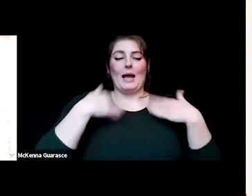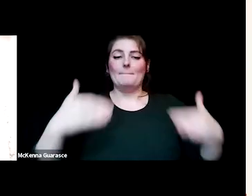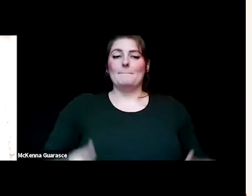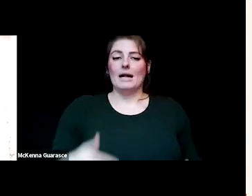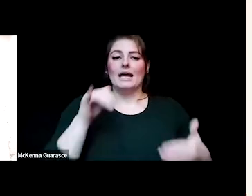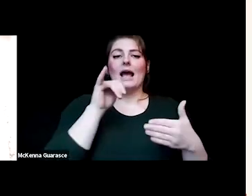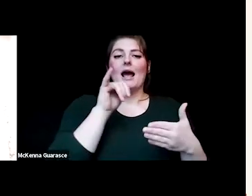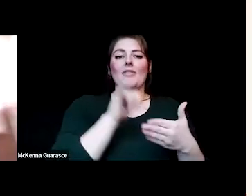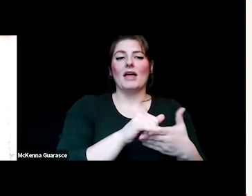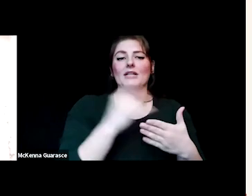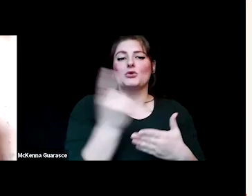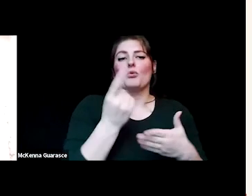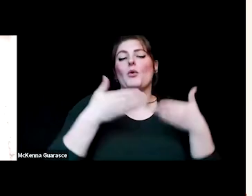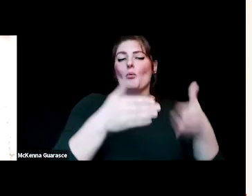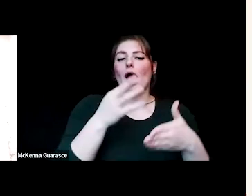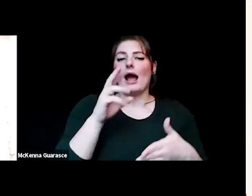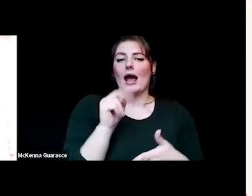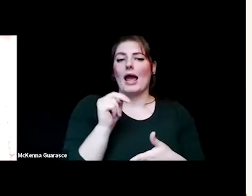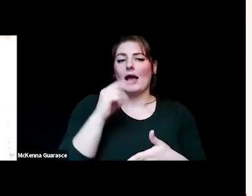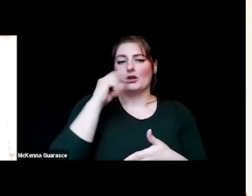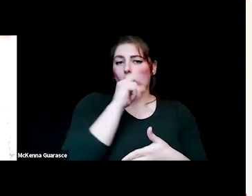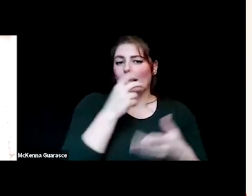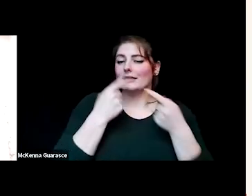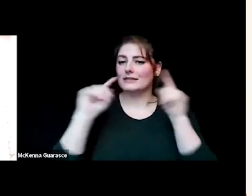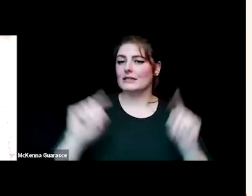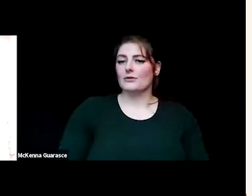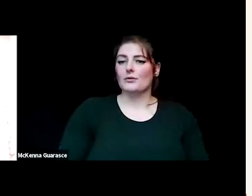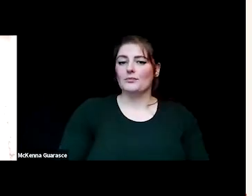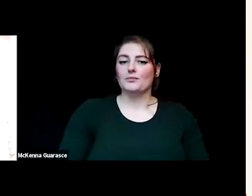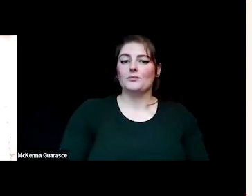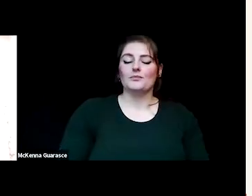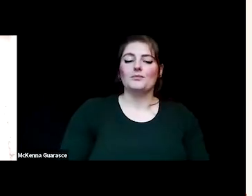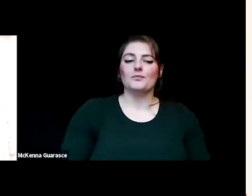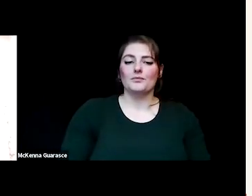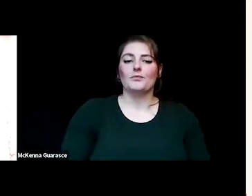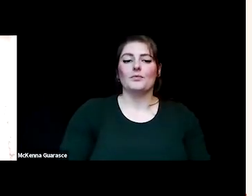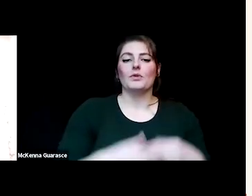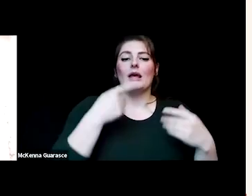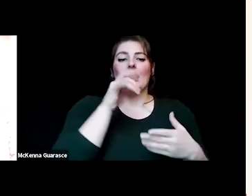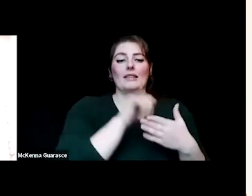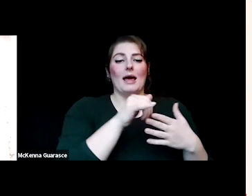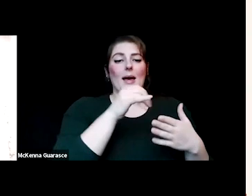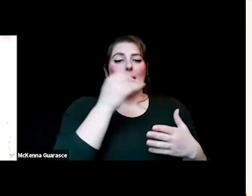Si no hay ningún opioide, no habrá causa y efecto. La persona estará perfectamente bien.